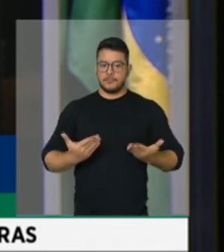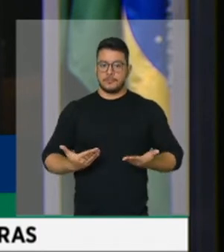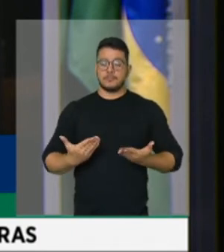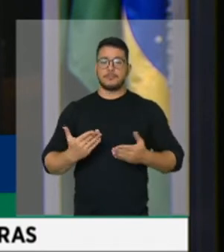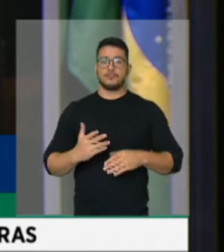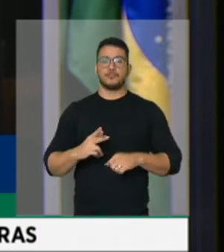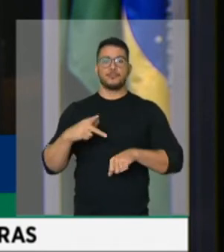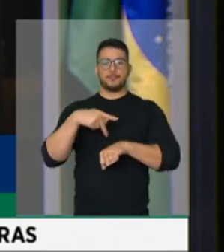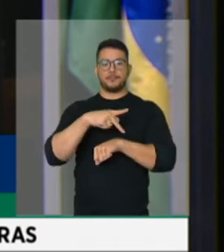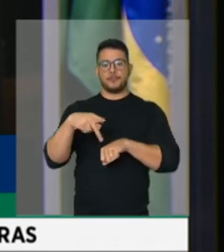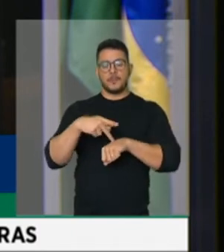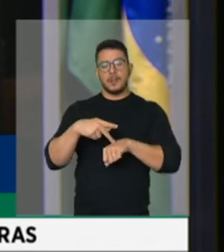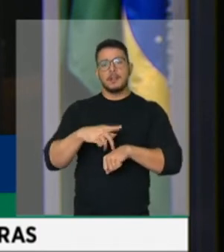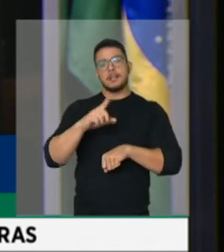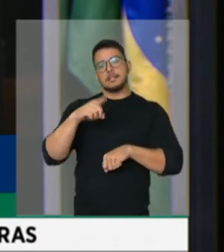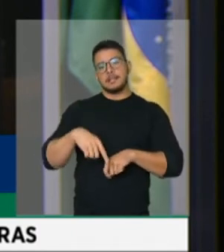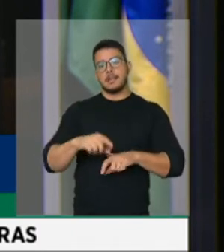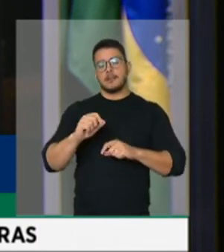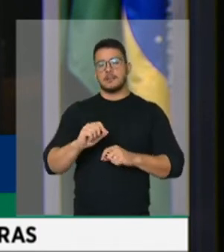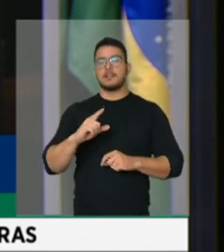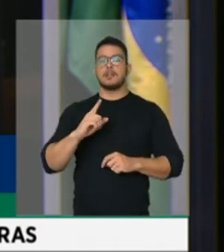E TRANSMISSÃO PARA POSTERIOR ALIENAÇÃO DE PARCELA DE